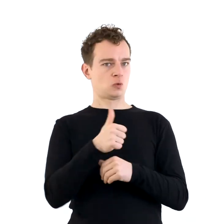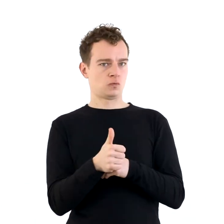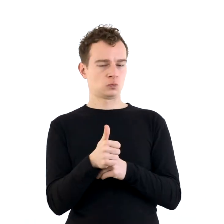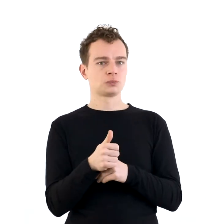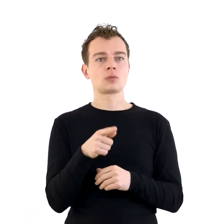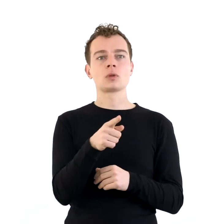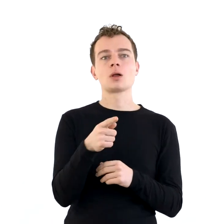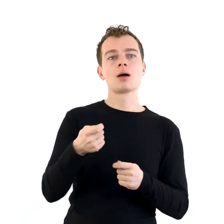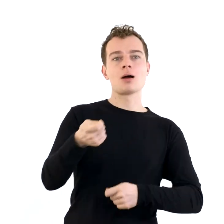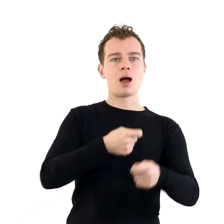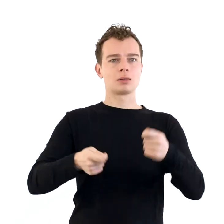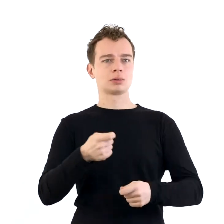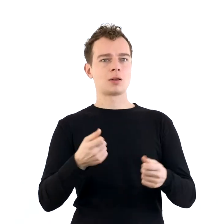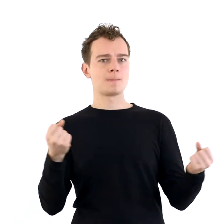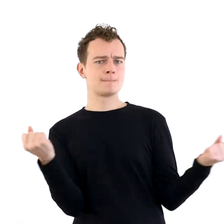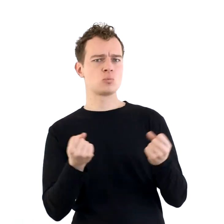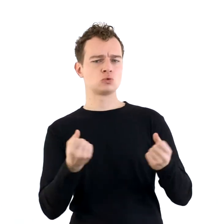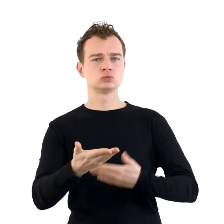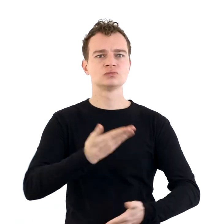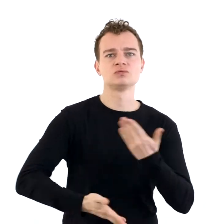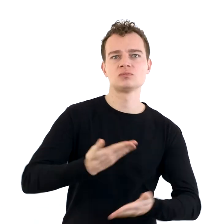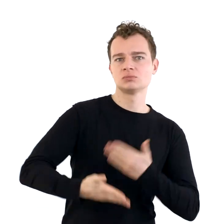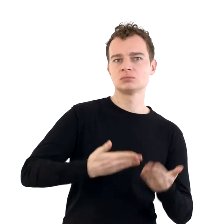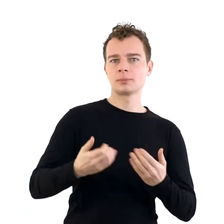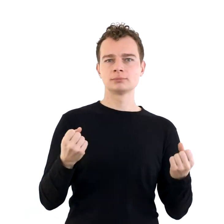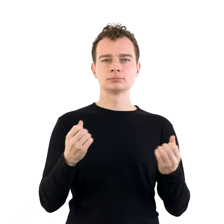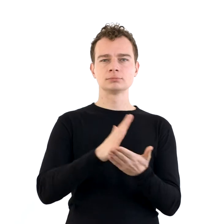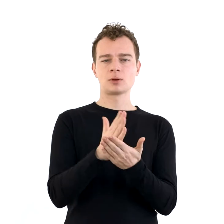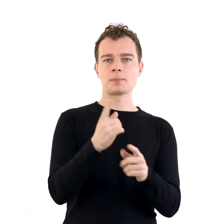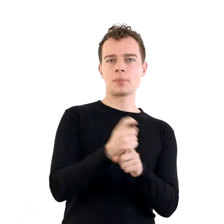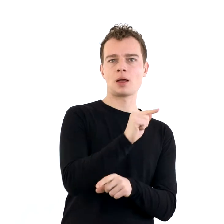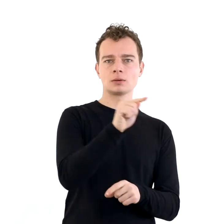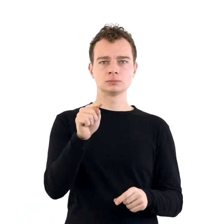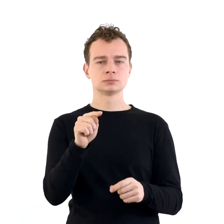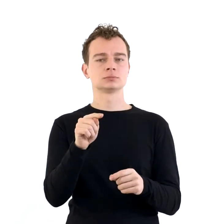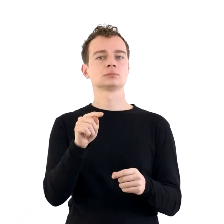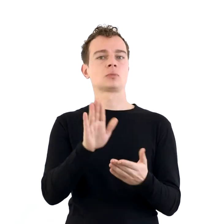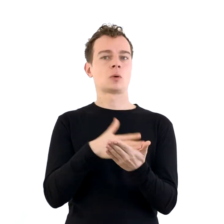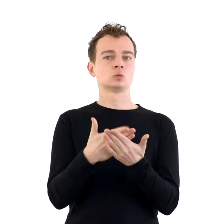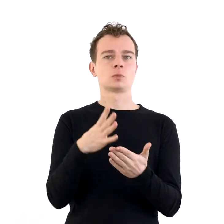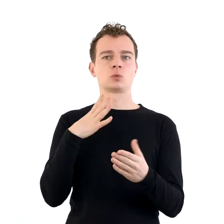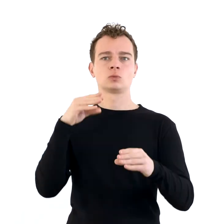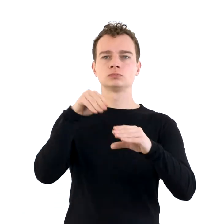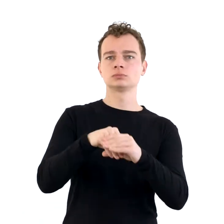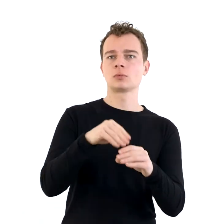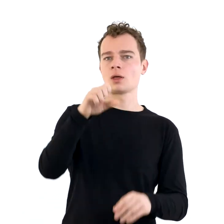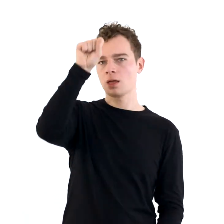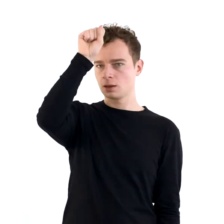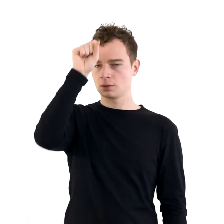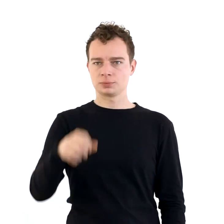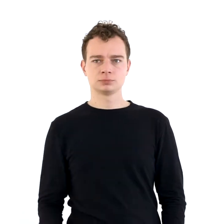Było to zapewne spowodowane intensywną wymianą handlową między krajami m.in. z Egiptem.